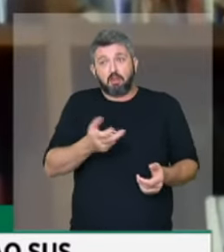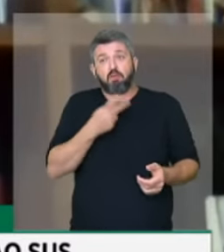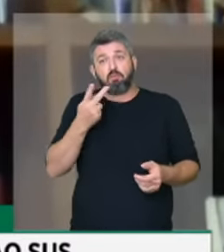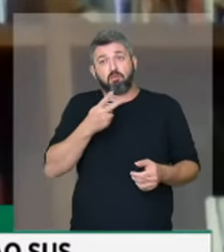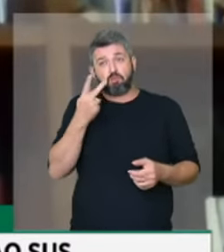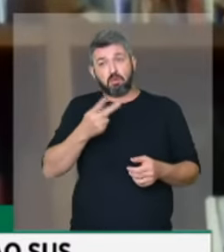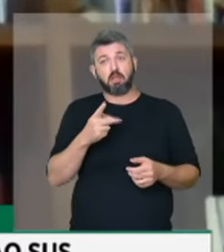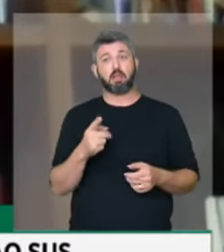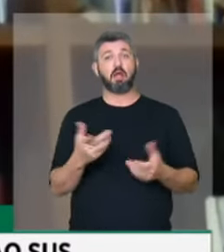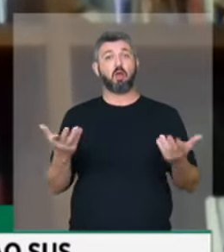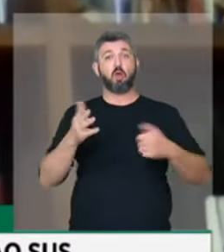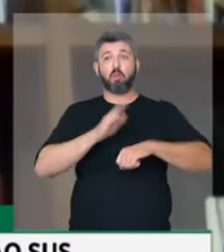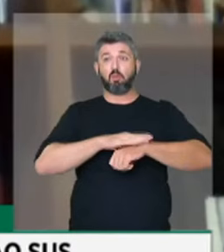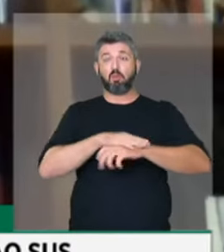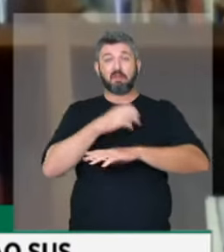BLICA. CALAMIDADE PÚBLICA NÓS TEMOS QUE APOSTAR NO